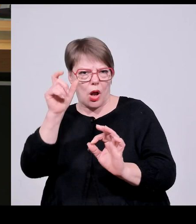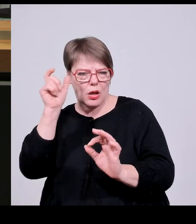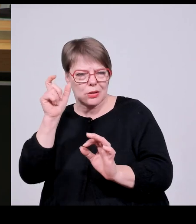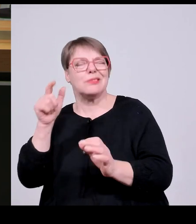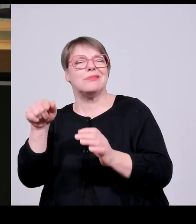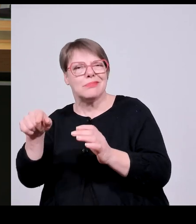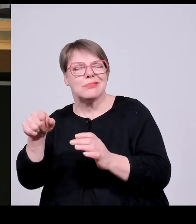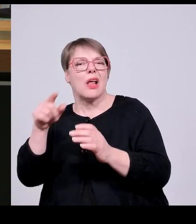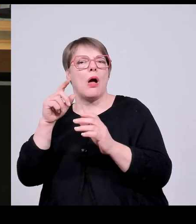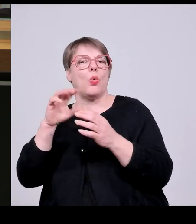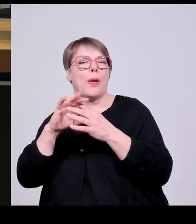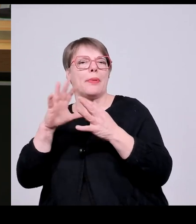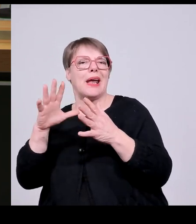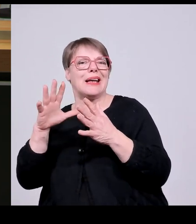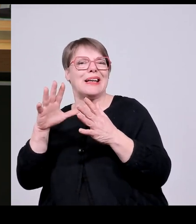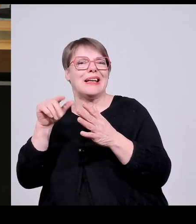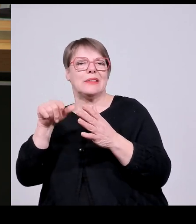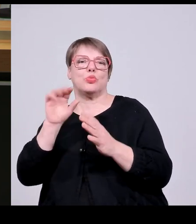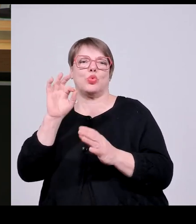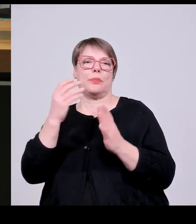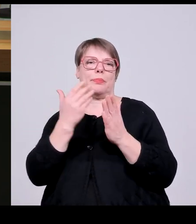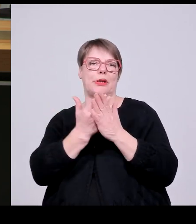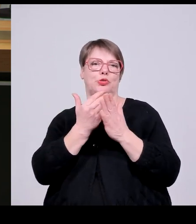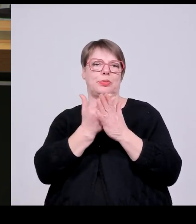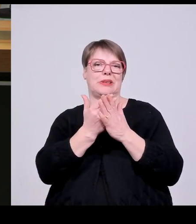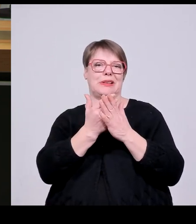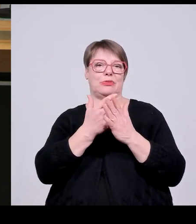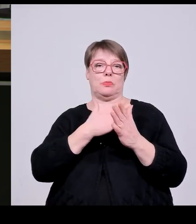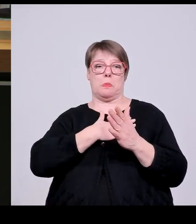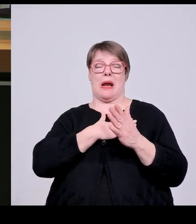dem 12. Februar alle möglichen Fragen vor Gericht geklärt werden müssen.